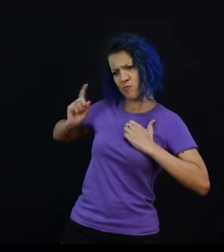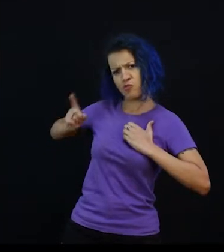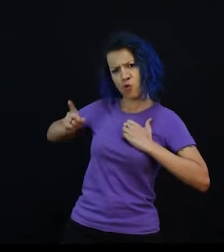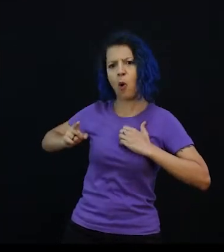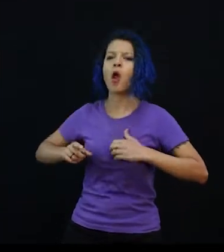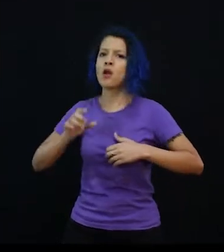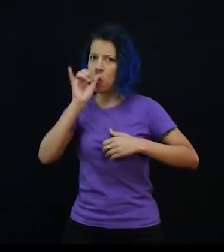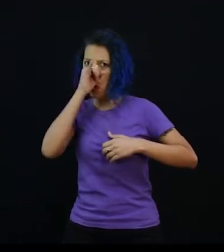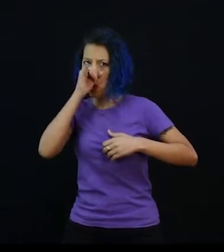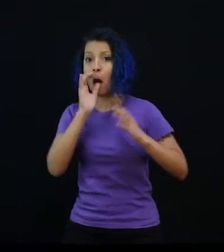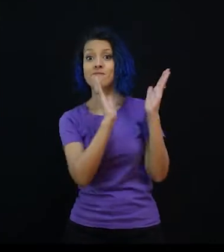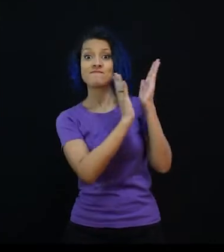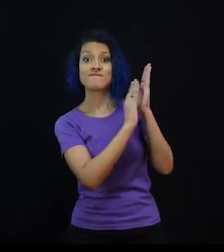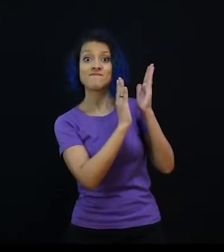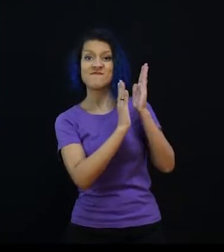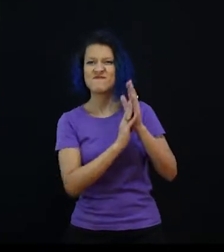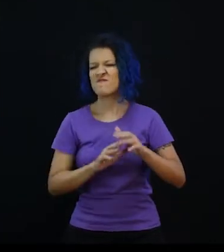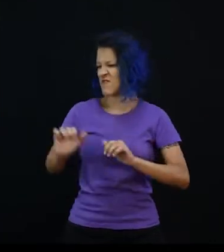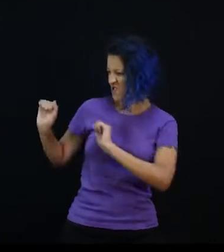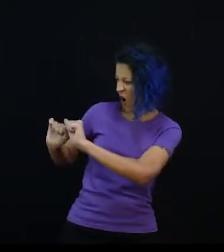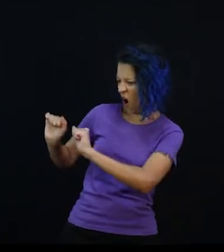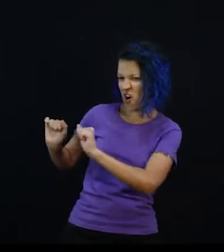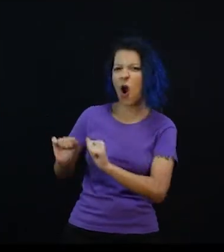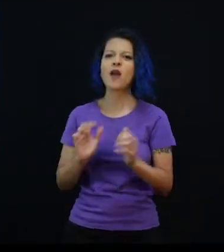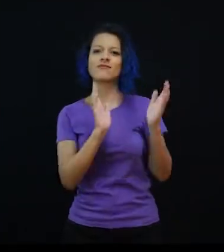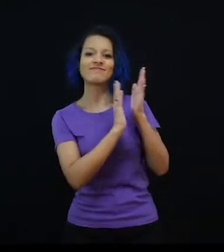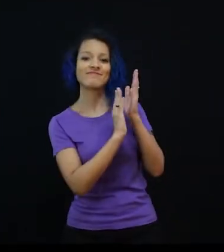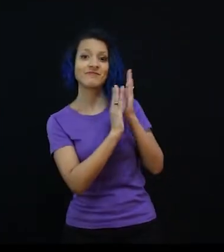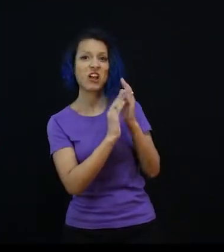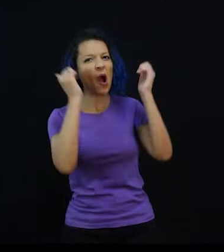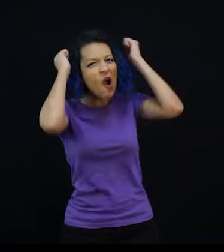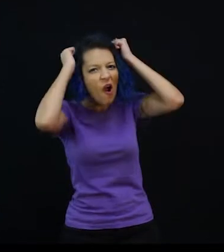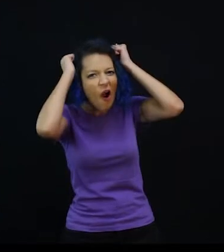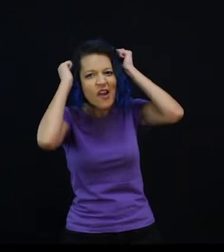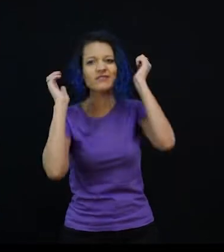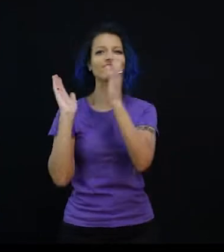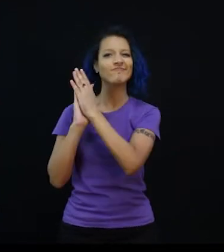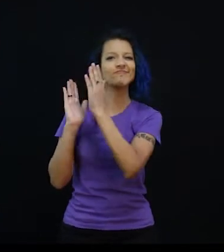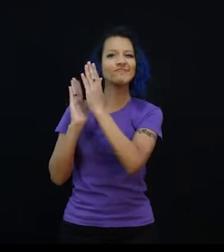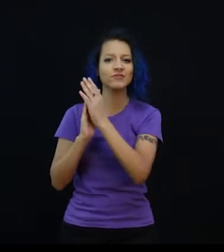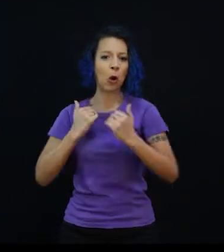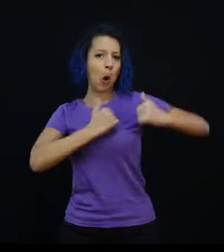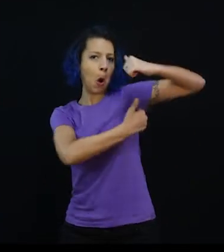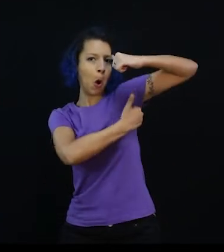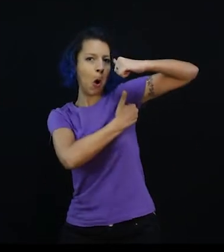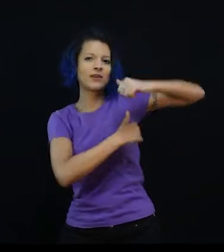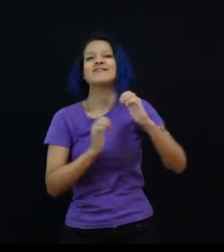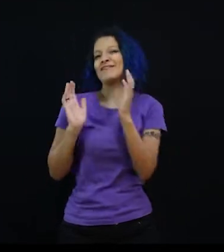Oin oin